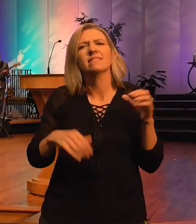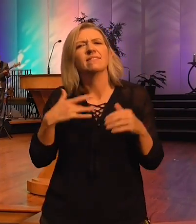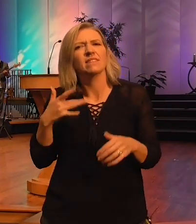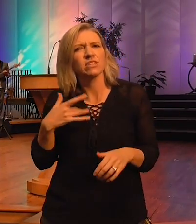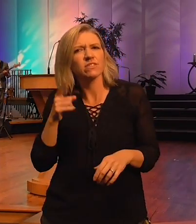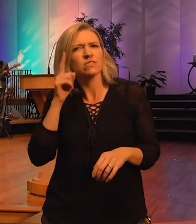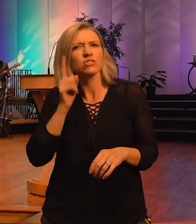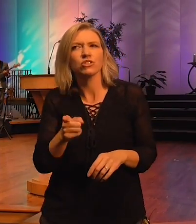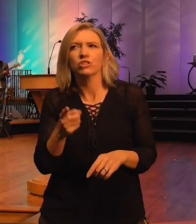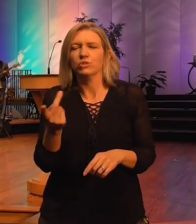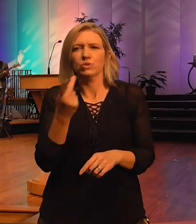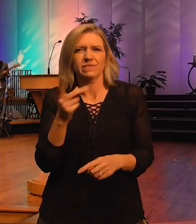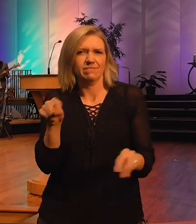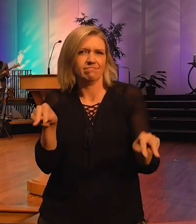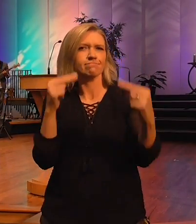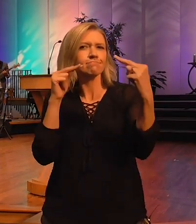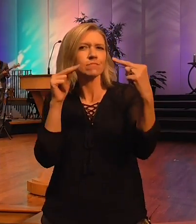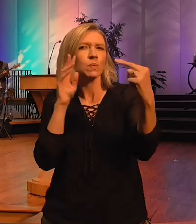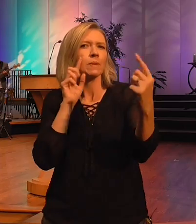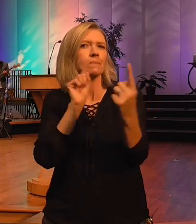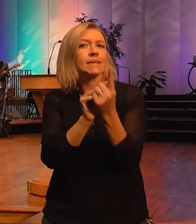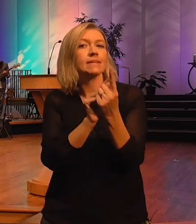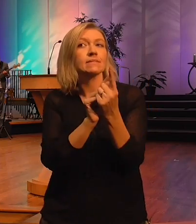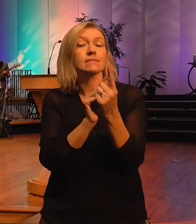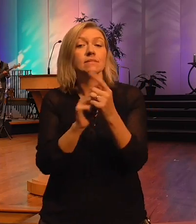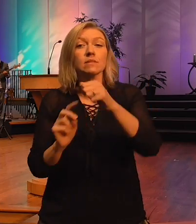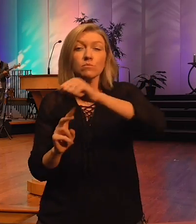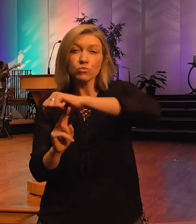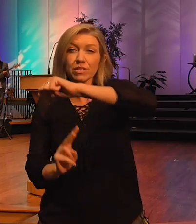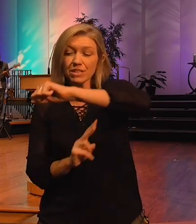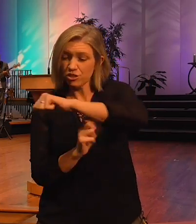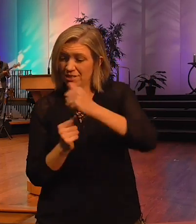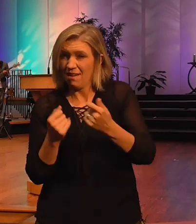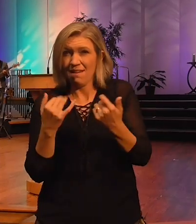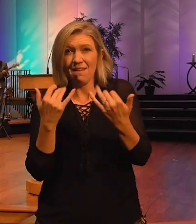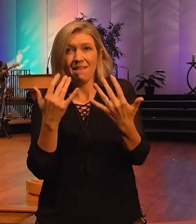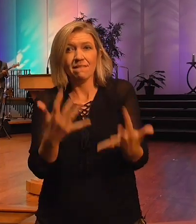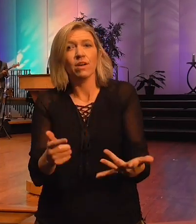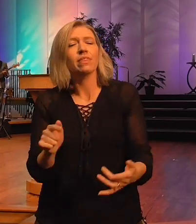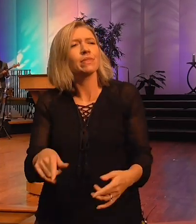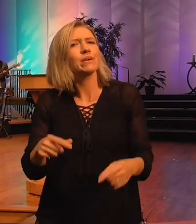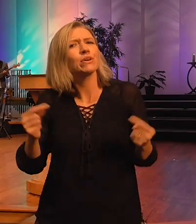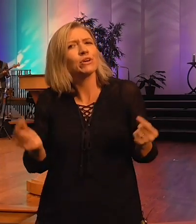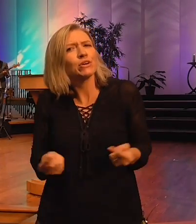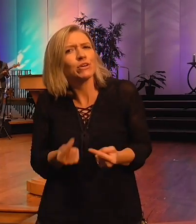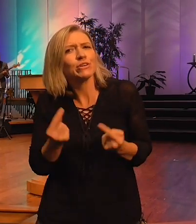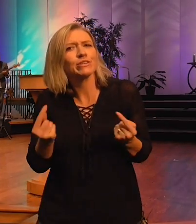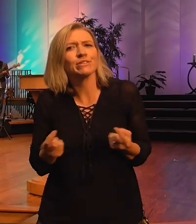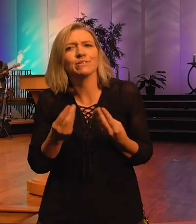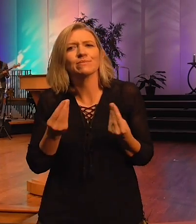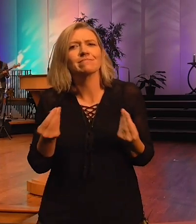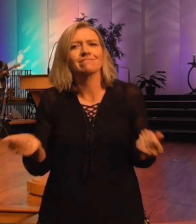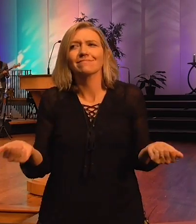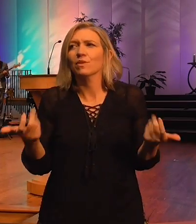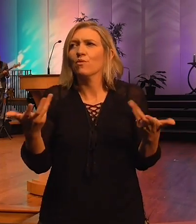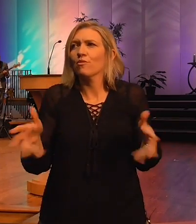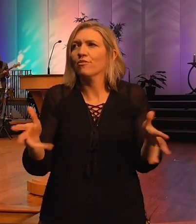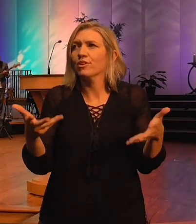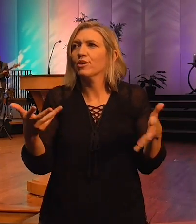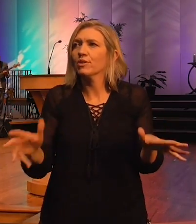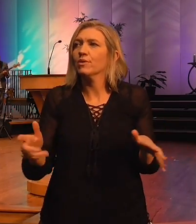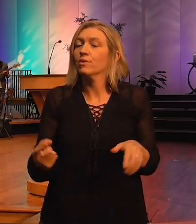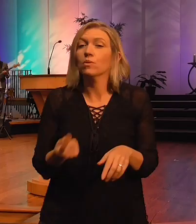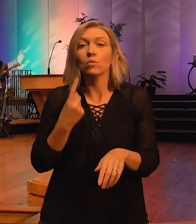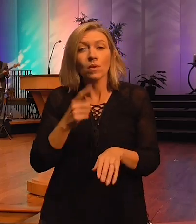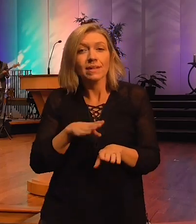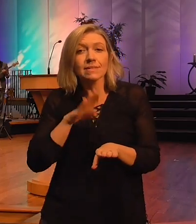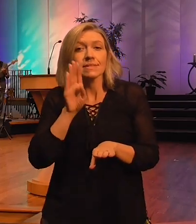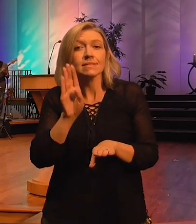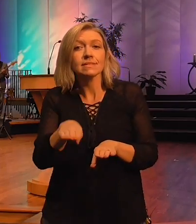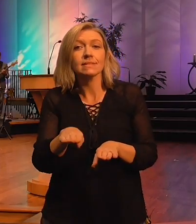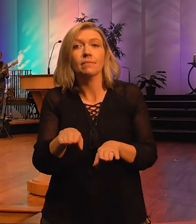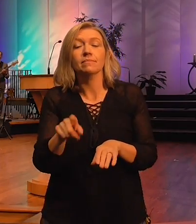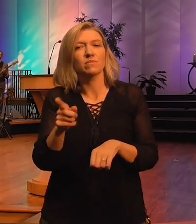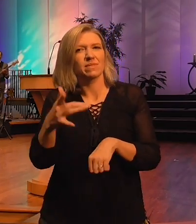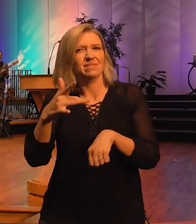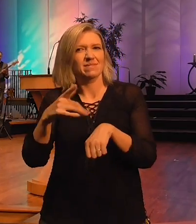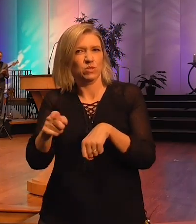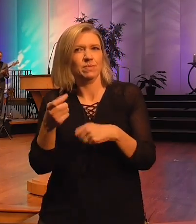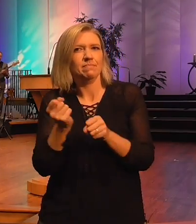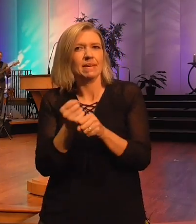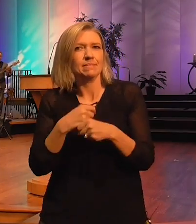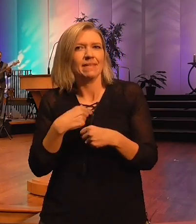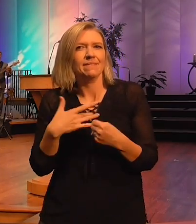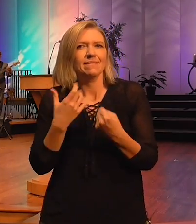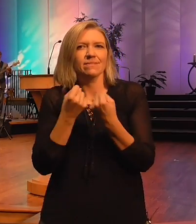para latir pero el puente está en llamas el corazón ha terminado un paso en ser libre no,